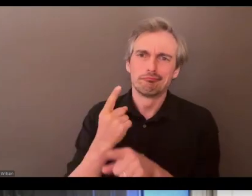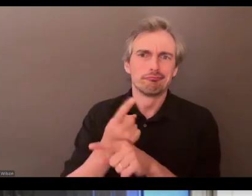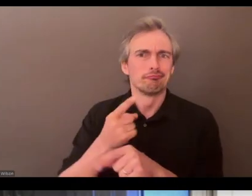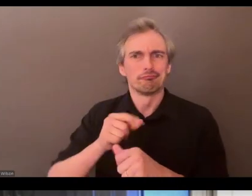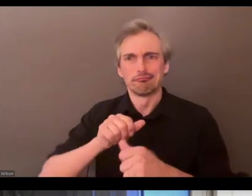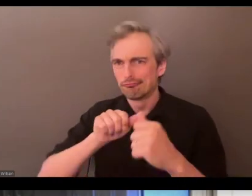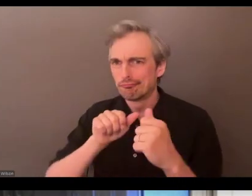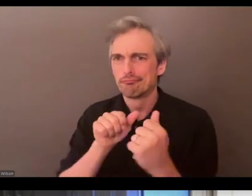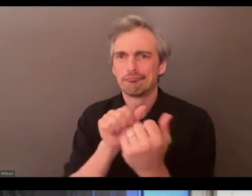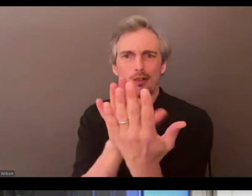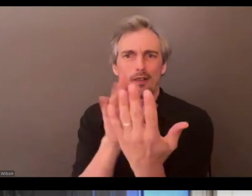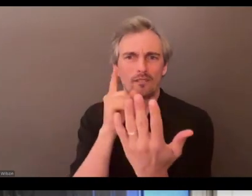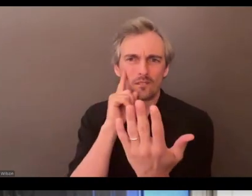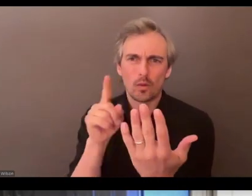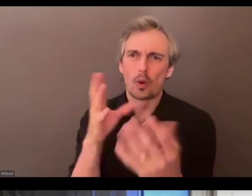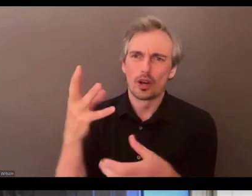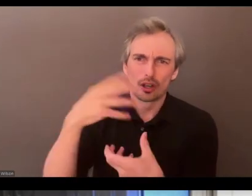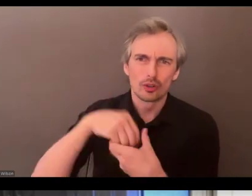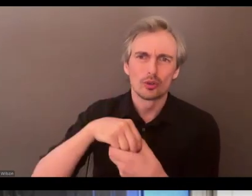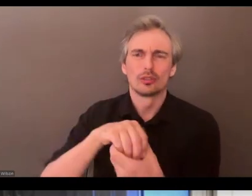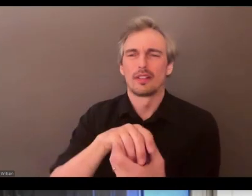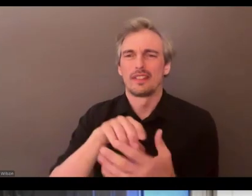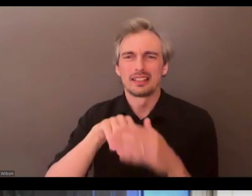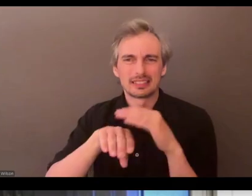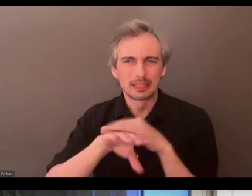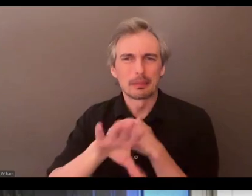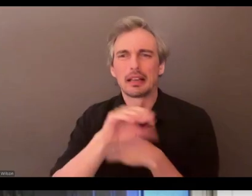Bookshop.orgやお好きな書店で購入できます。